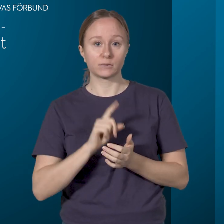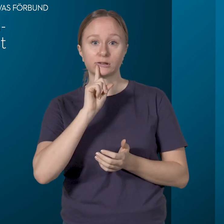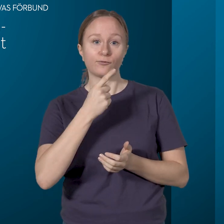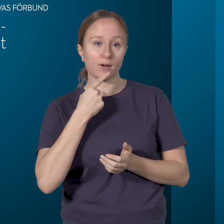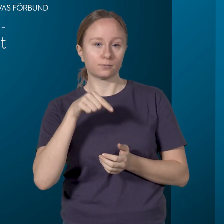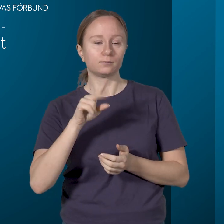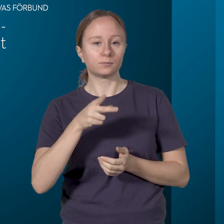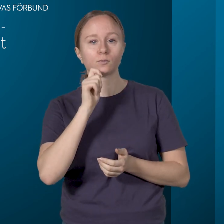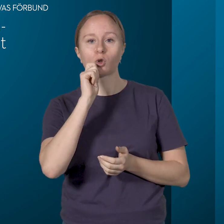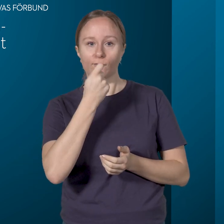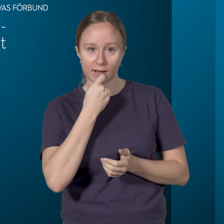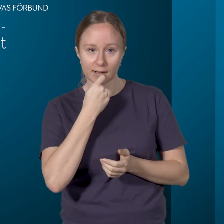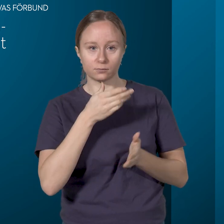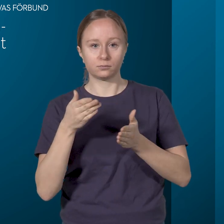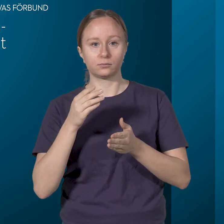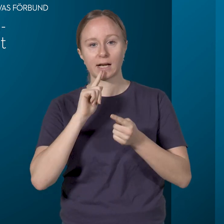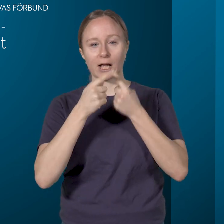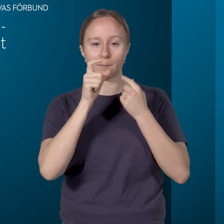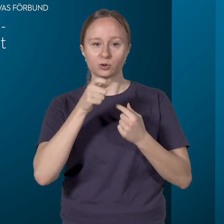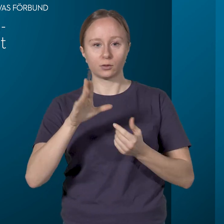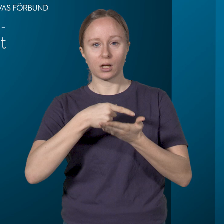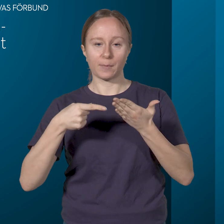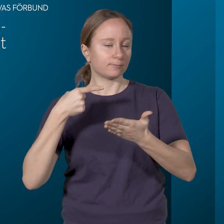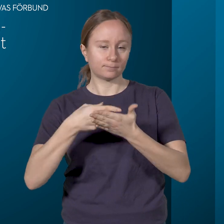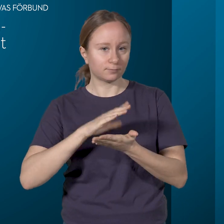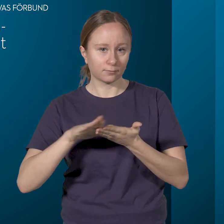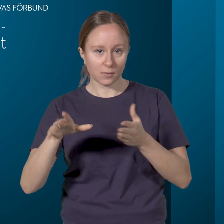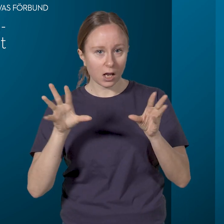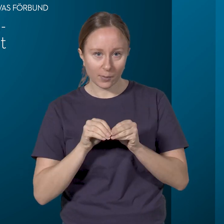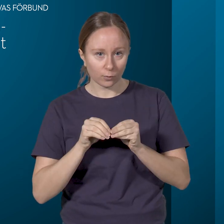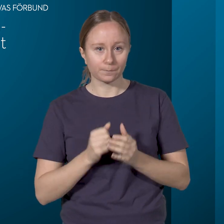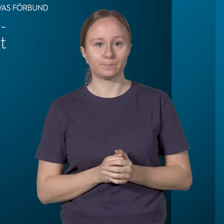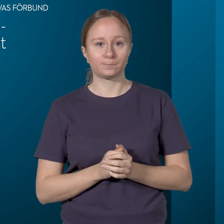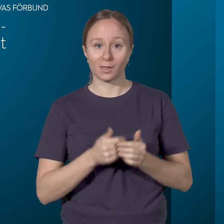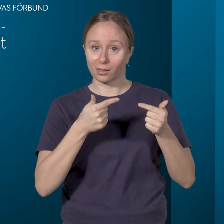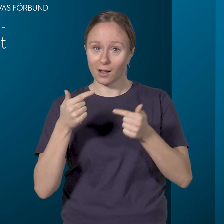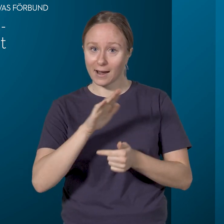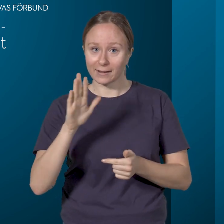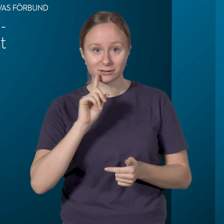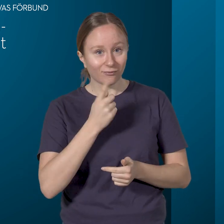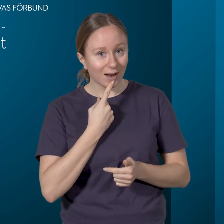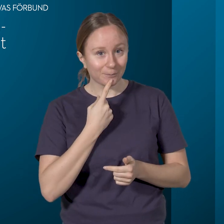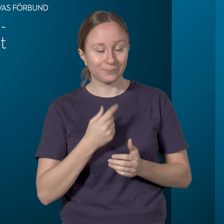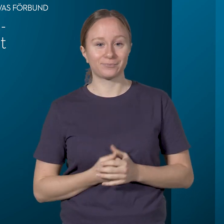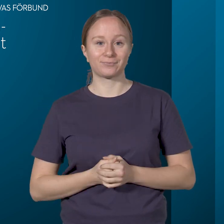Att svara är helt konfidentiellt och respondenten - kan inte identifieras i rapporteringen. Tack för era svar!